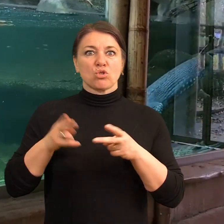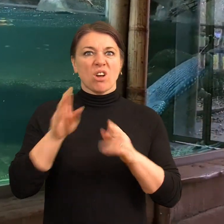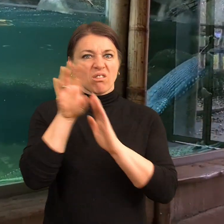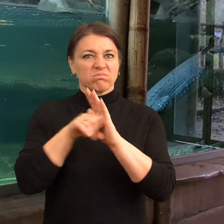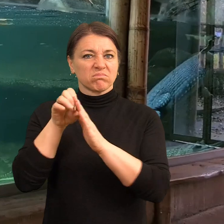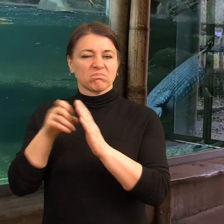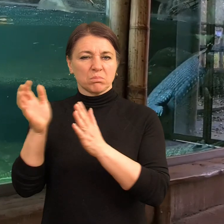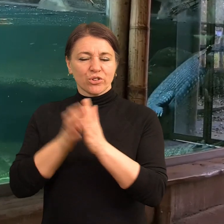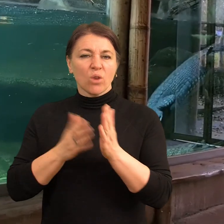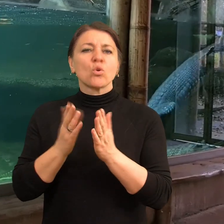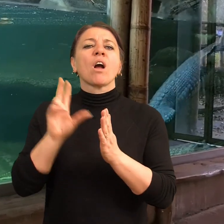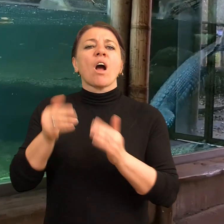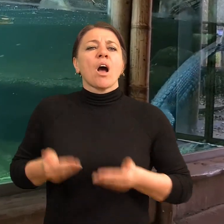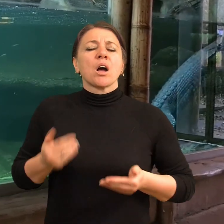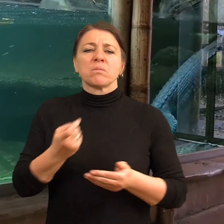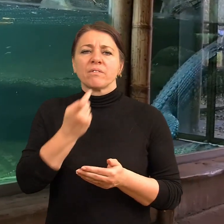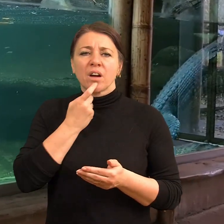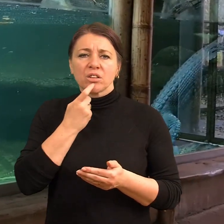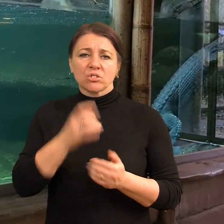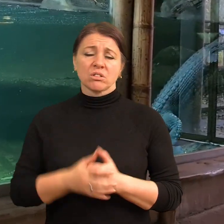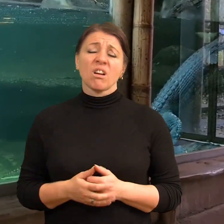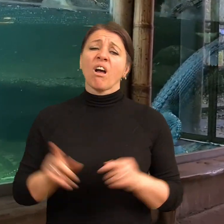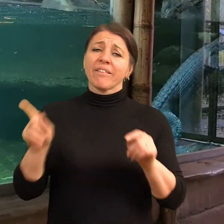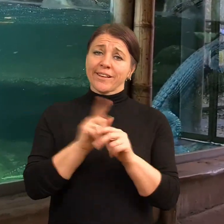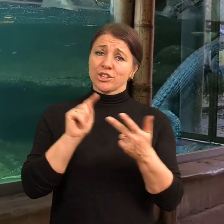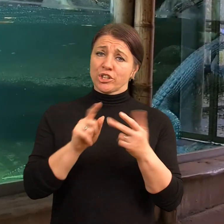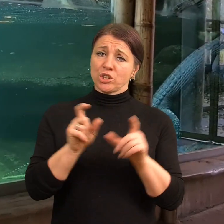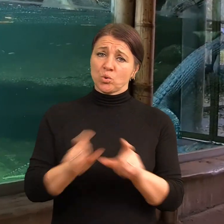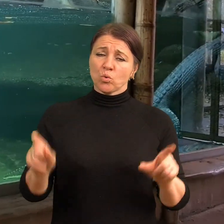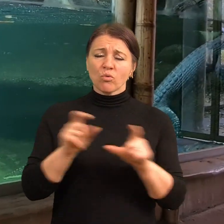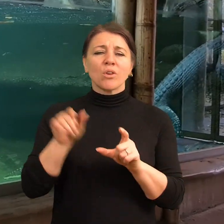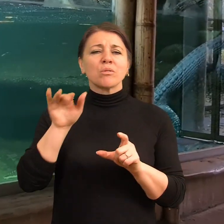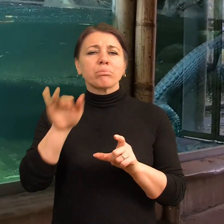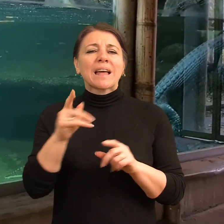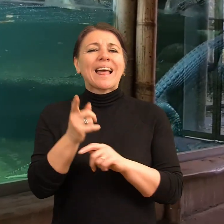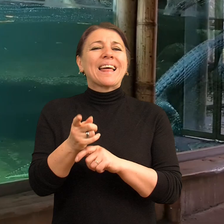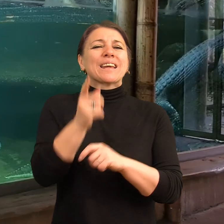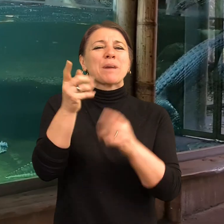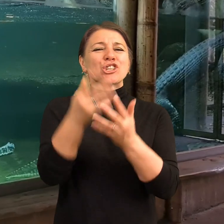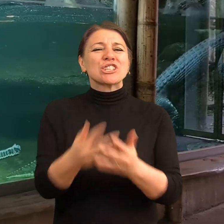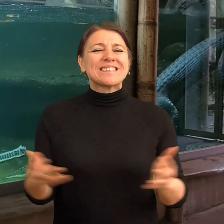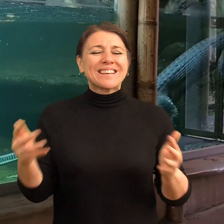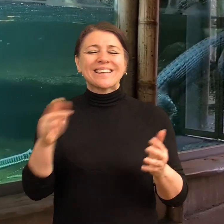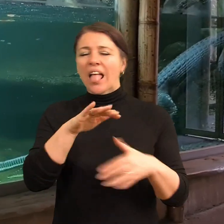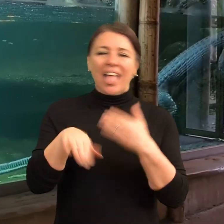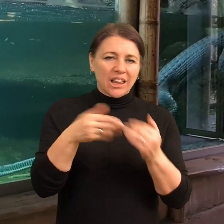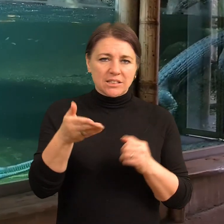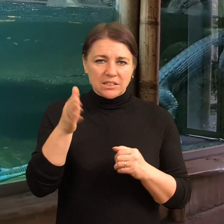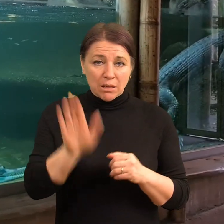Pokud k tomu přičteme ještě úhyny gaviálů po zamotání se do starých rybářských sítí, či důsledku úniku chemikálií do vody,